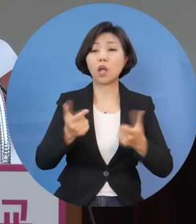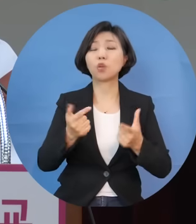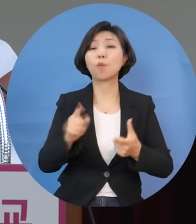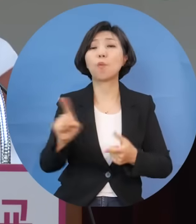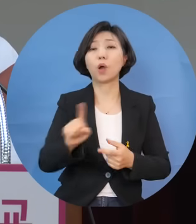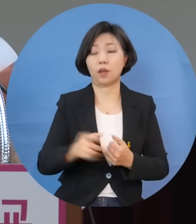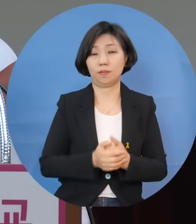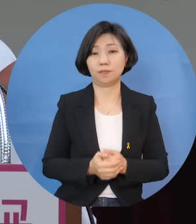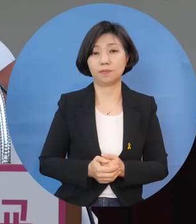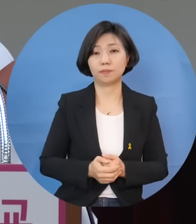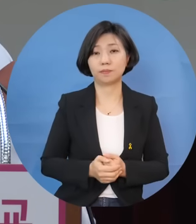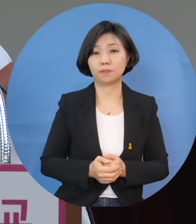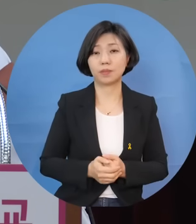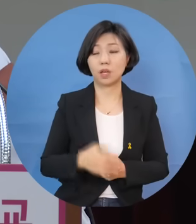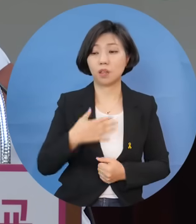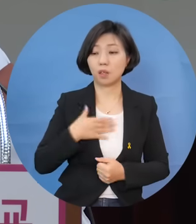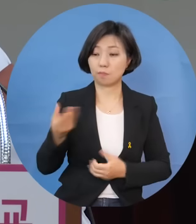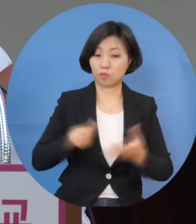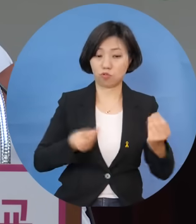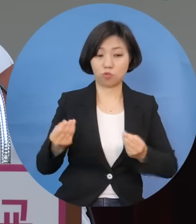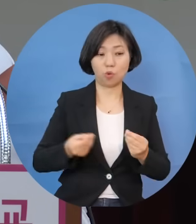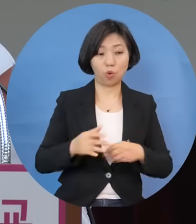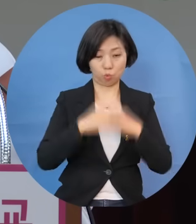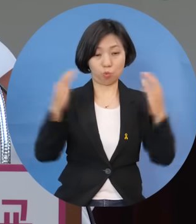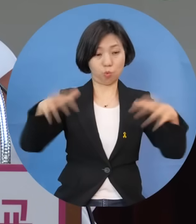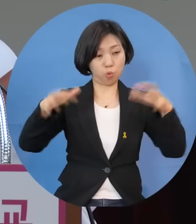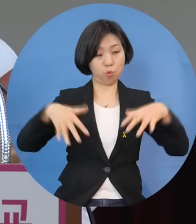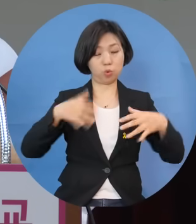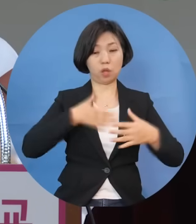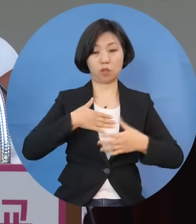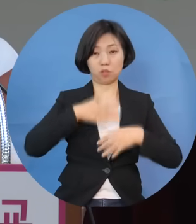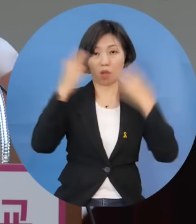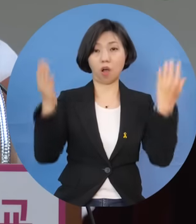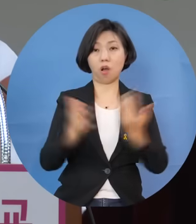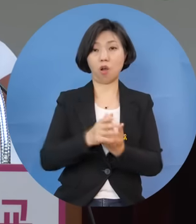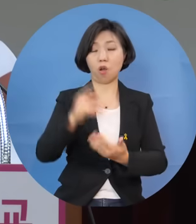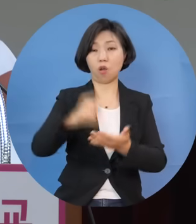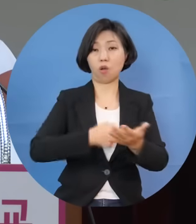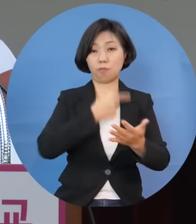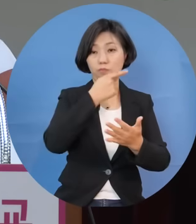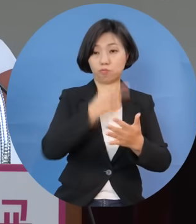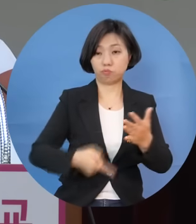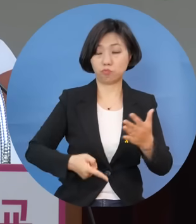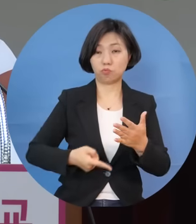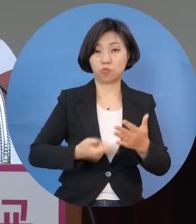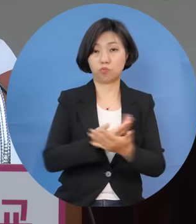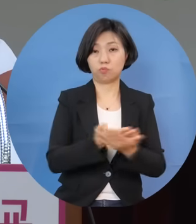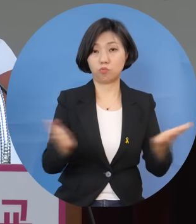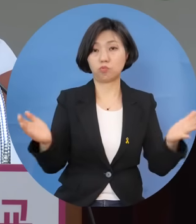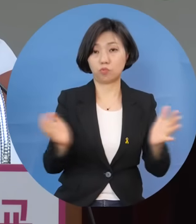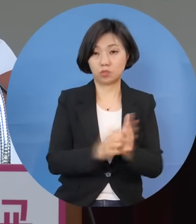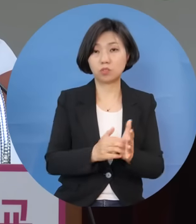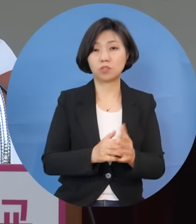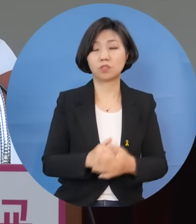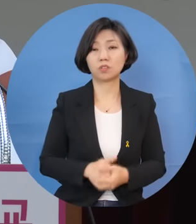그러니까 "내게 빚 진 사람 모두 오시오. 모두 드리리다" 이렇게 빚을 다 갚아버리면 더 이상 빚 갚을 일이 없을 거 아니에요.